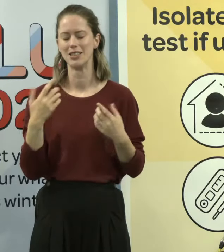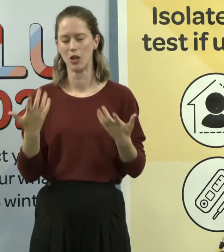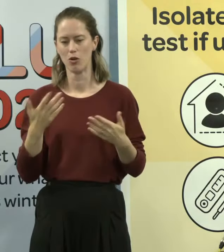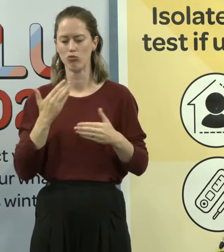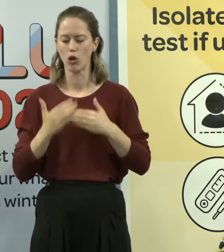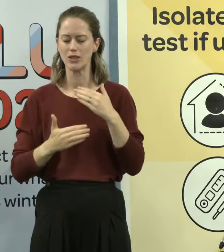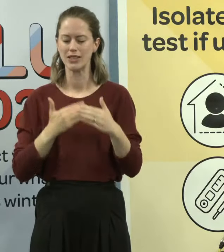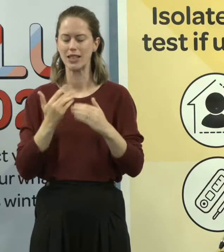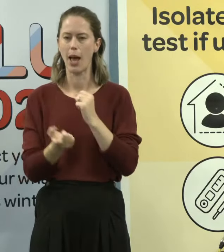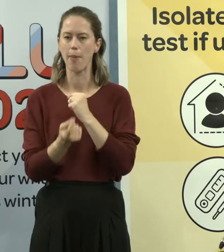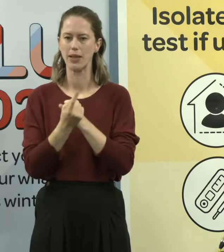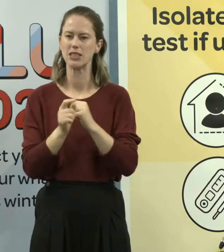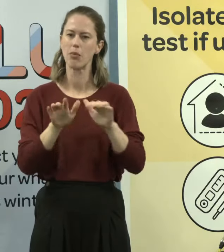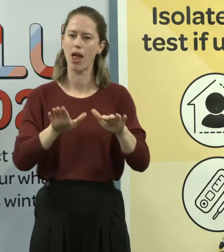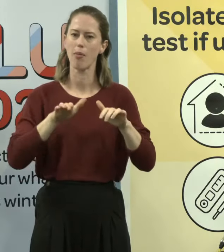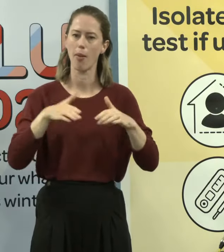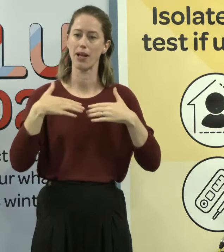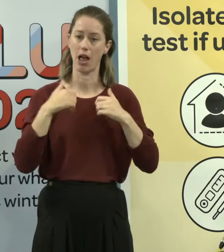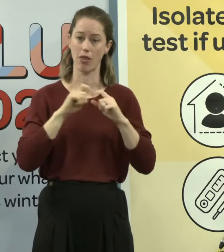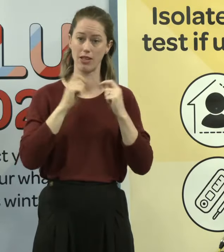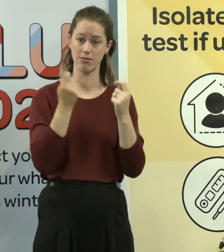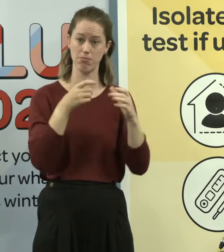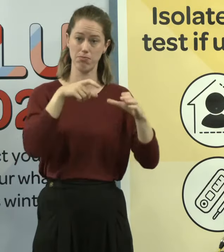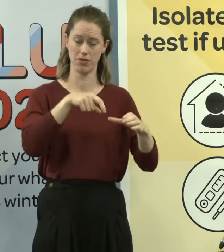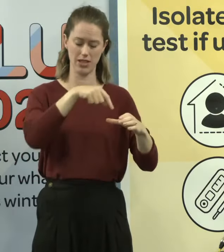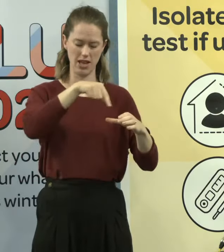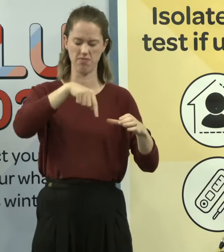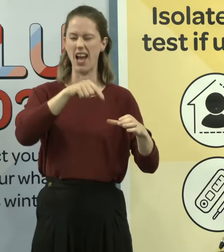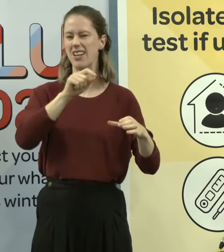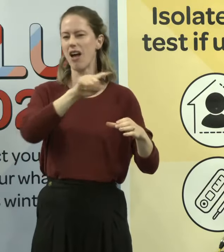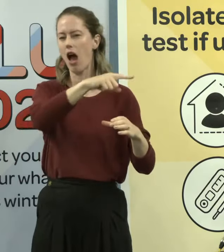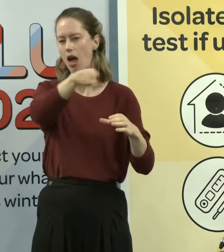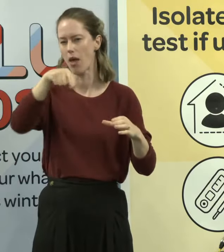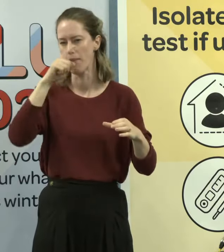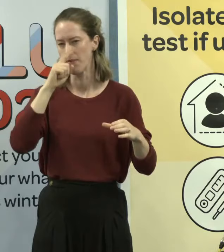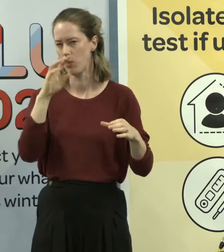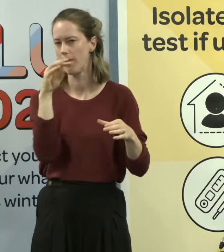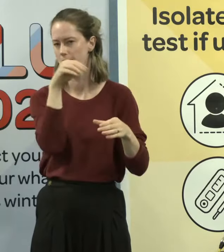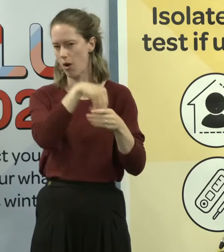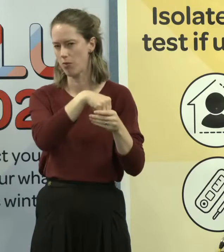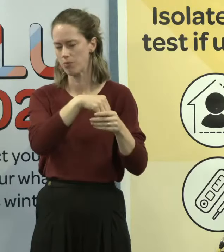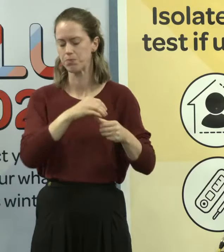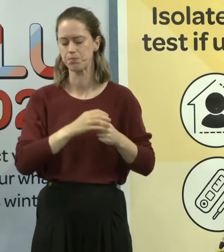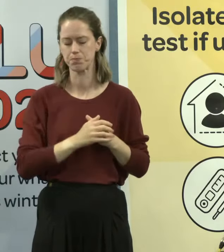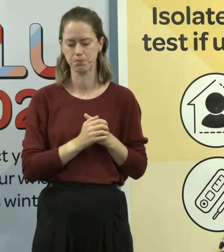nga hohipera. Ki to whakaaro a